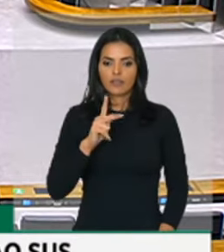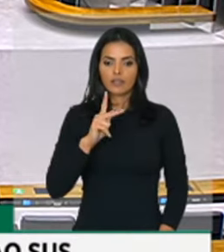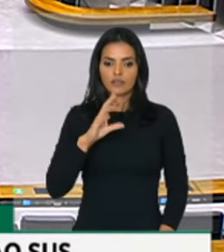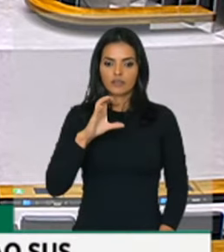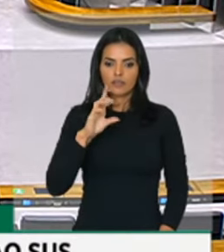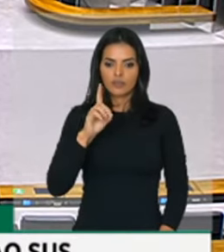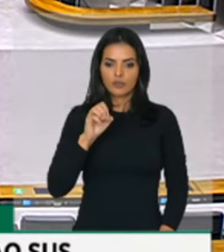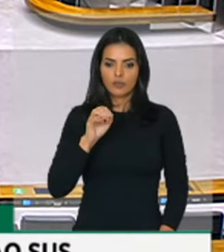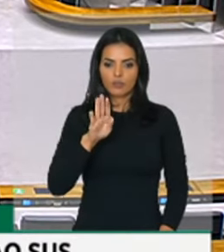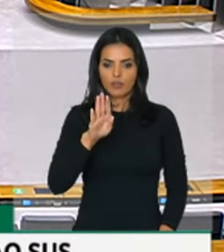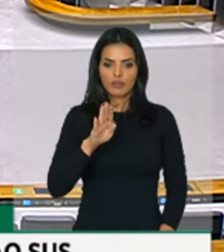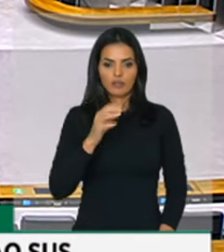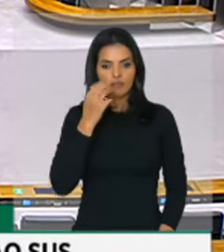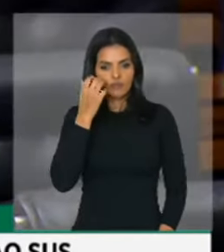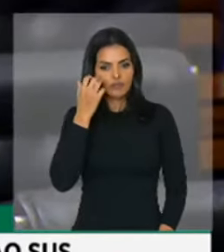PRESIDENTE, NÓS SOMOS FAVORÁVEL É COMPLEMENTAÇÃO